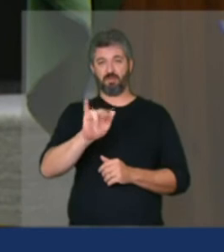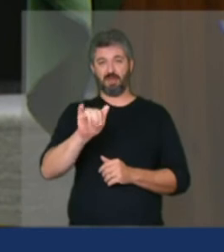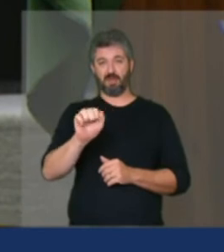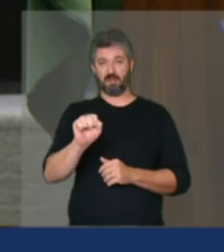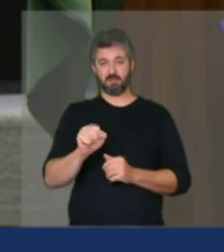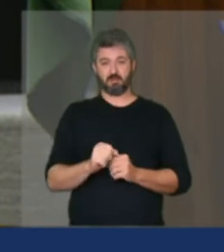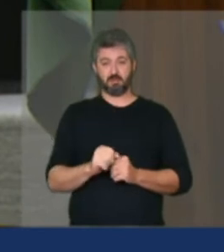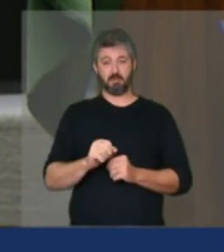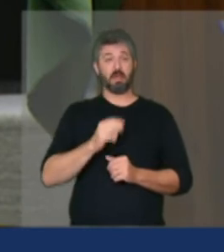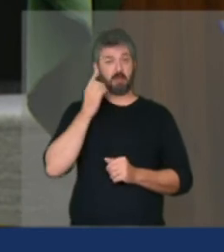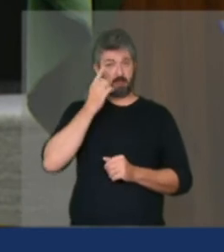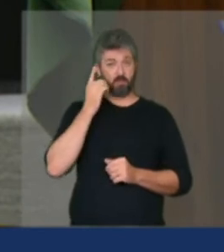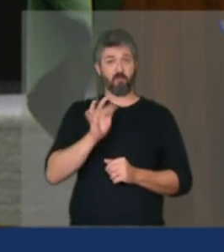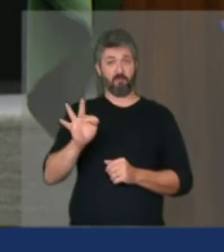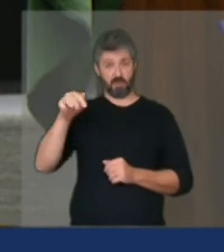AQUI JUNTO CONOSCO, ESTÁ TENDO A OPORTUNIDADE DE SER